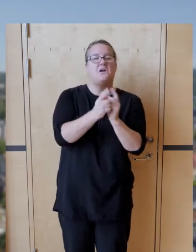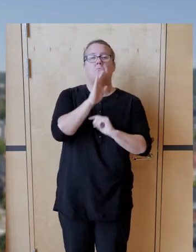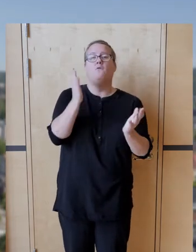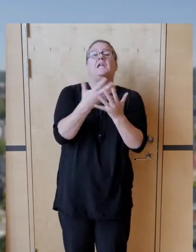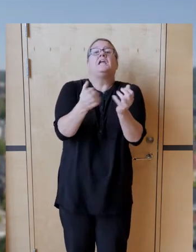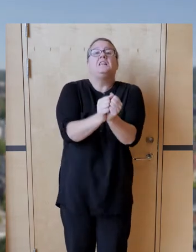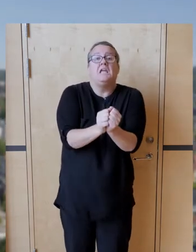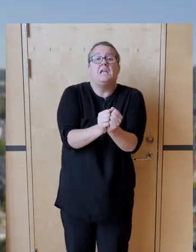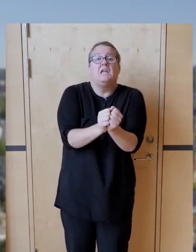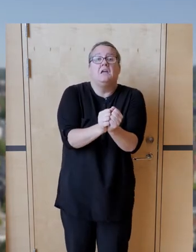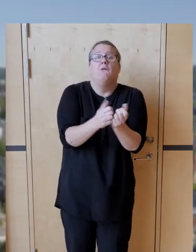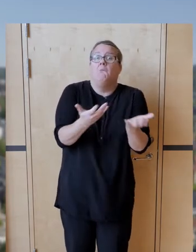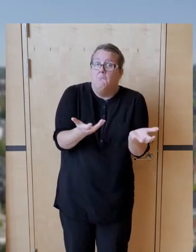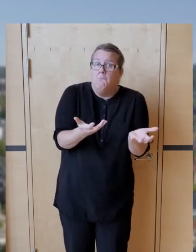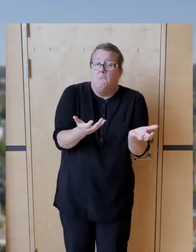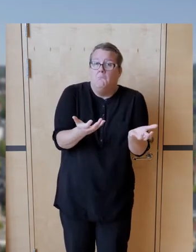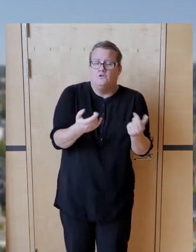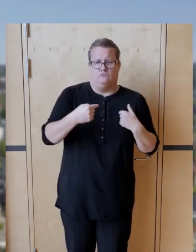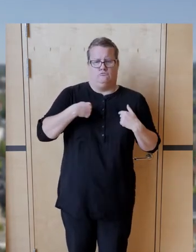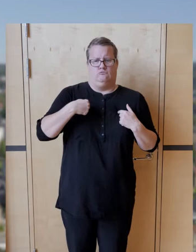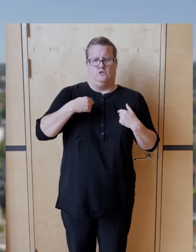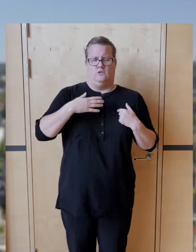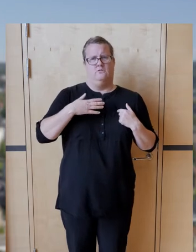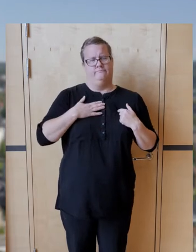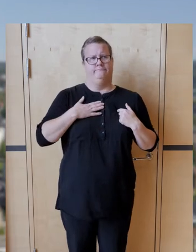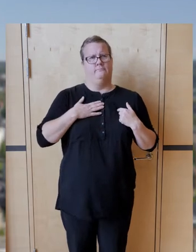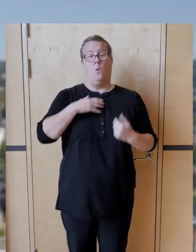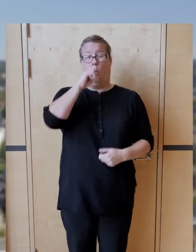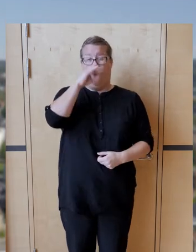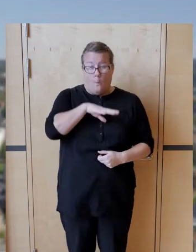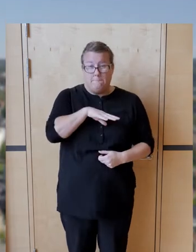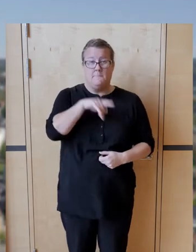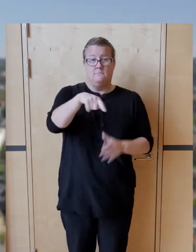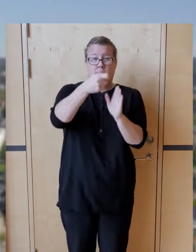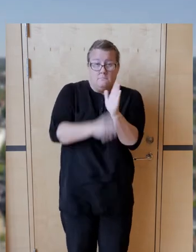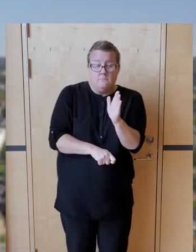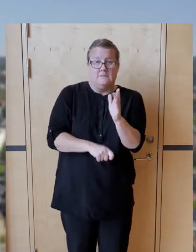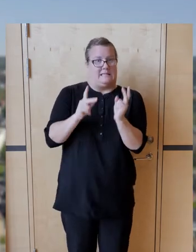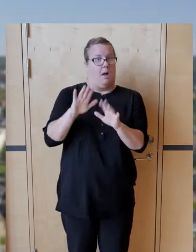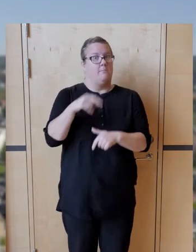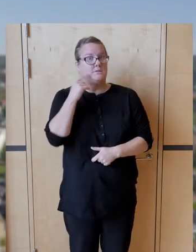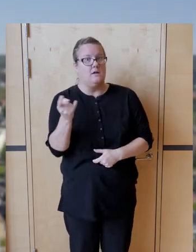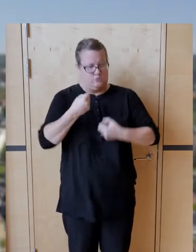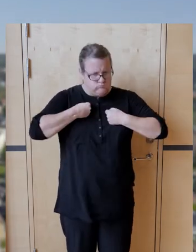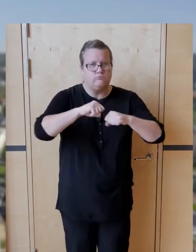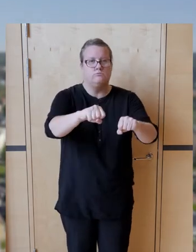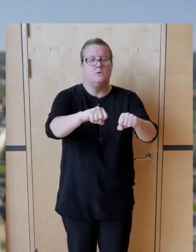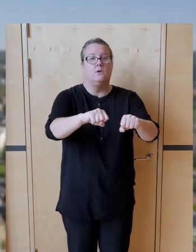Så jag tycker att Om det här nu påbörjas Som dessa Så blir det ingen gladare Nej jag Mitt parti